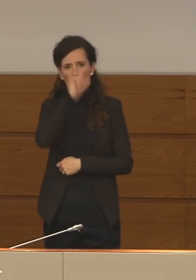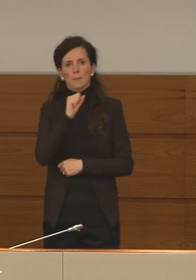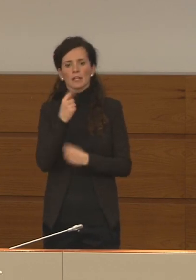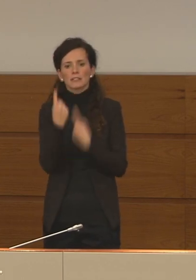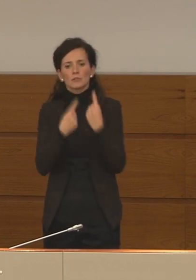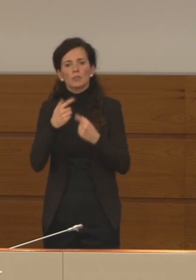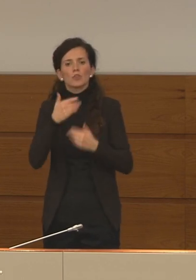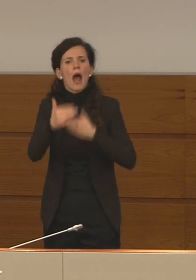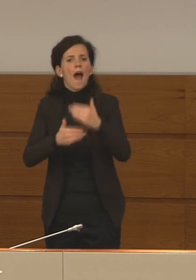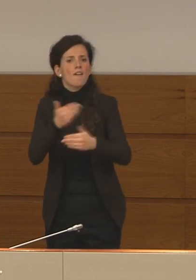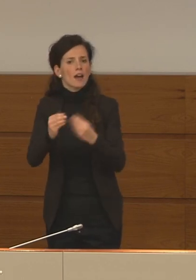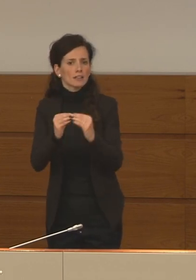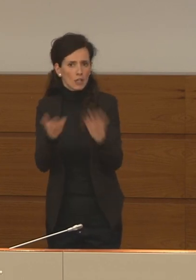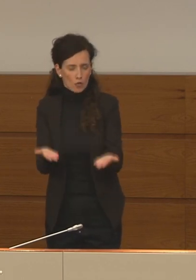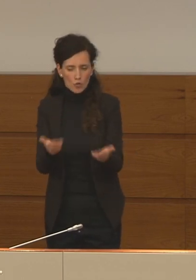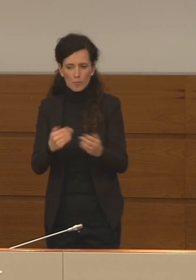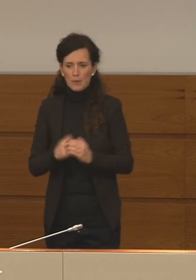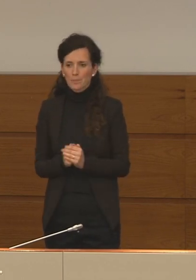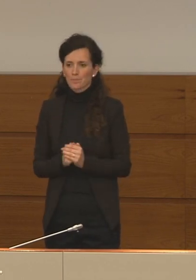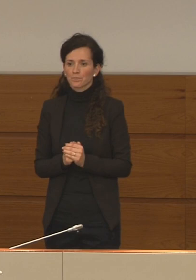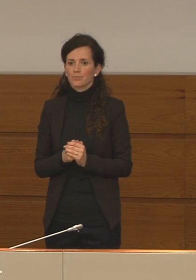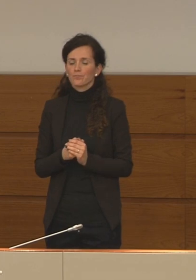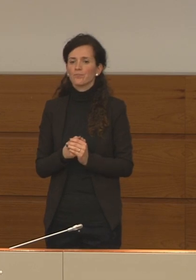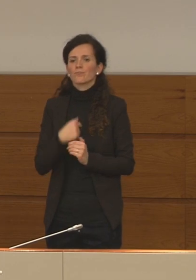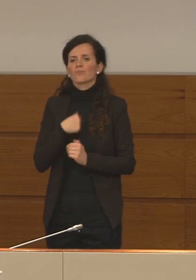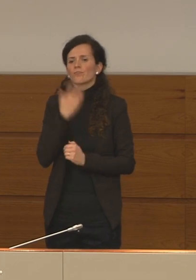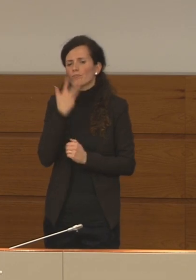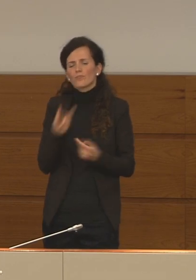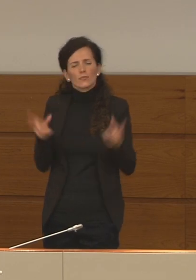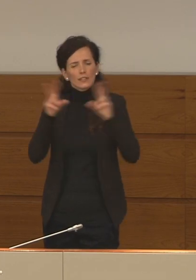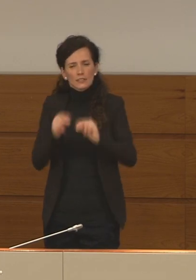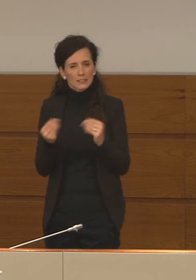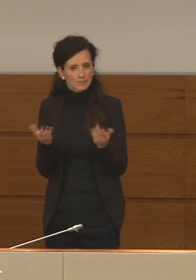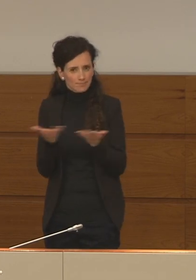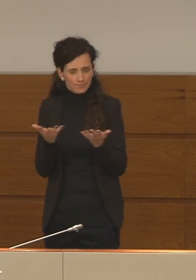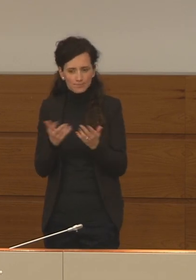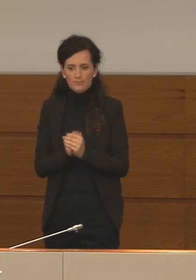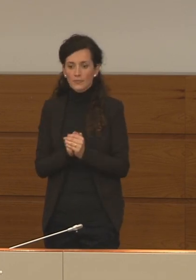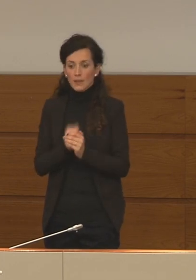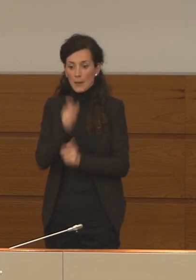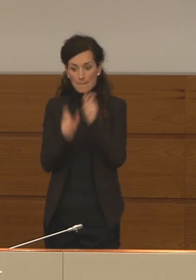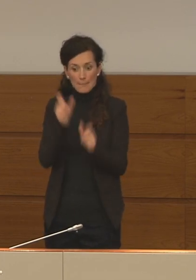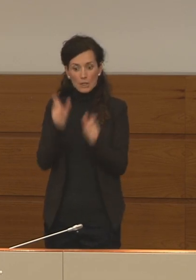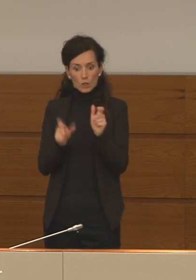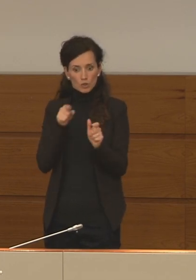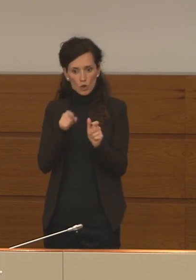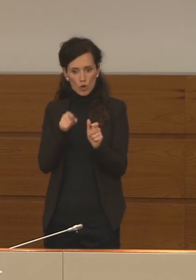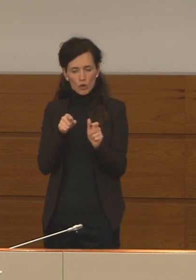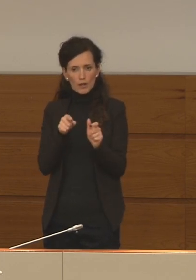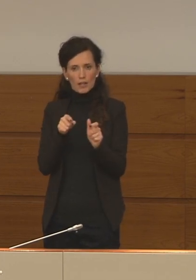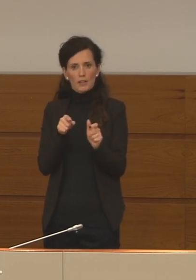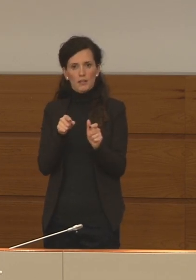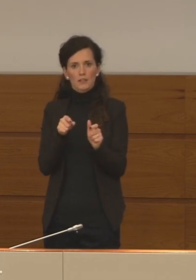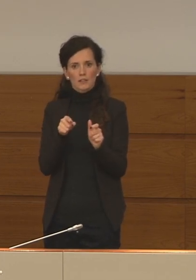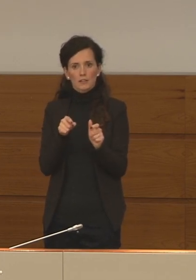dato che vorrei ribadire è quello che dicevo ossia le persone